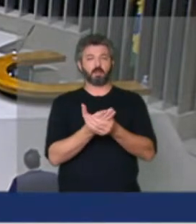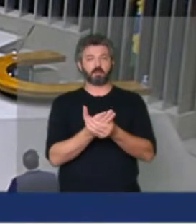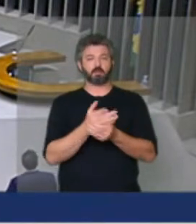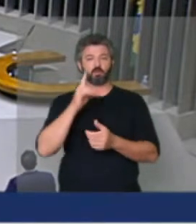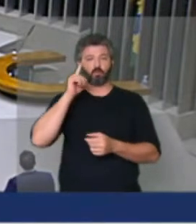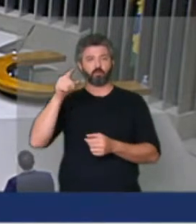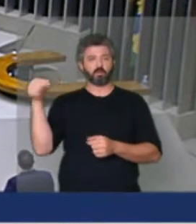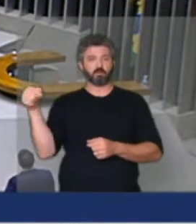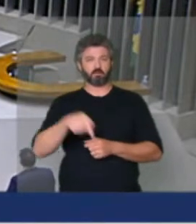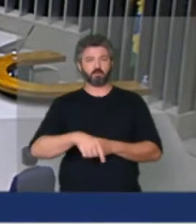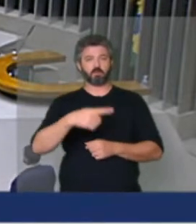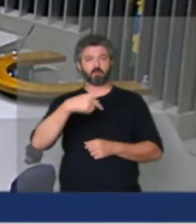PRESTAR ESCLARECIMENTOS SOBRE A EMPRESA REGISTRADAS EM SEU